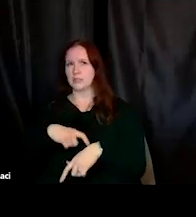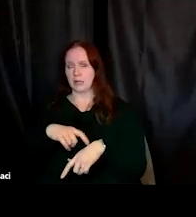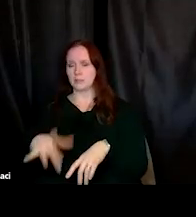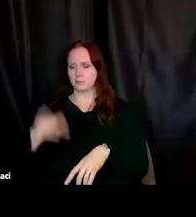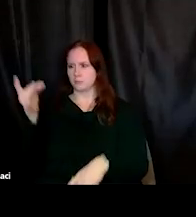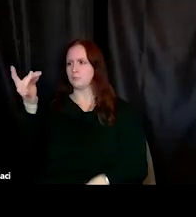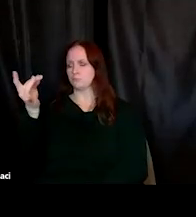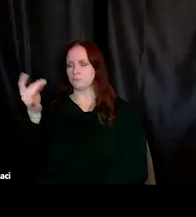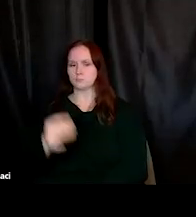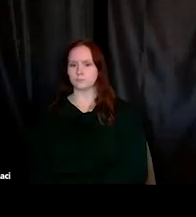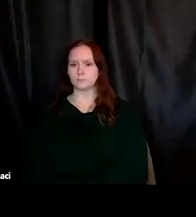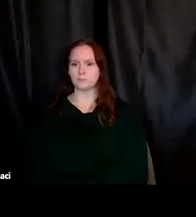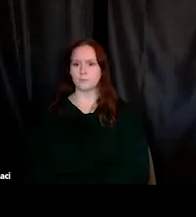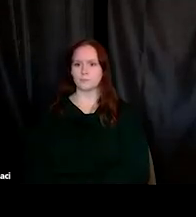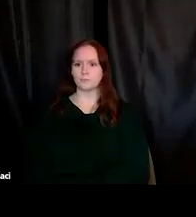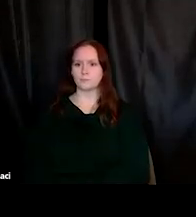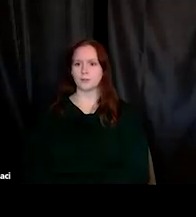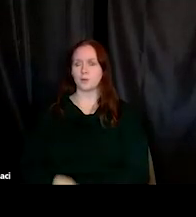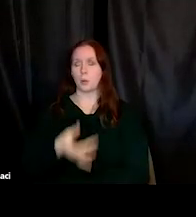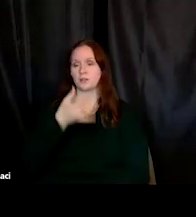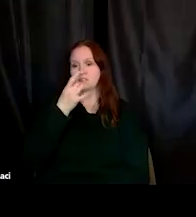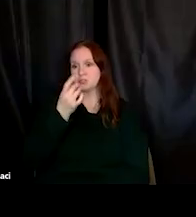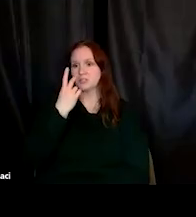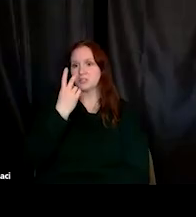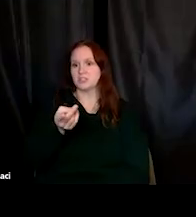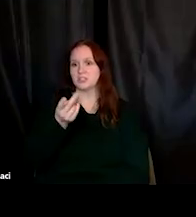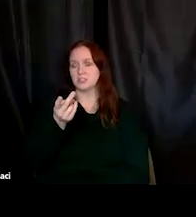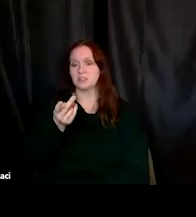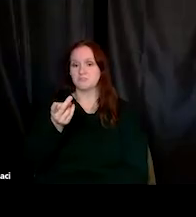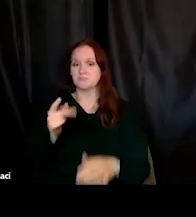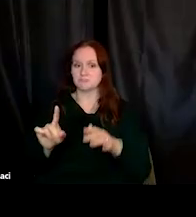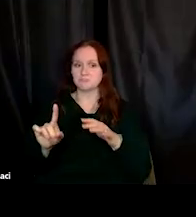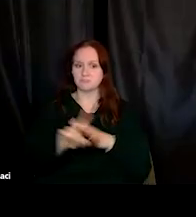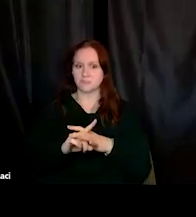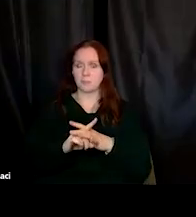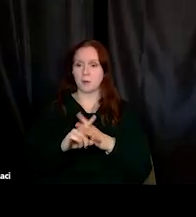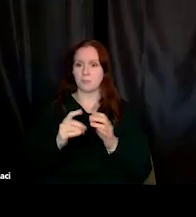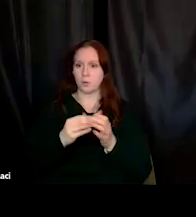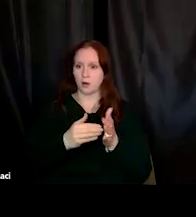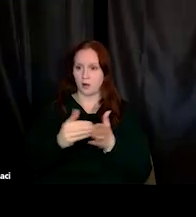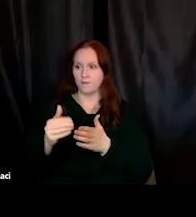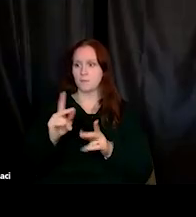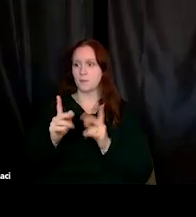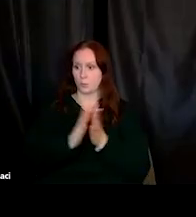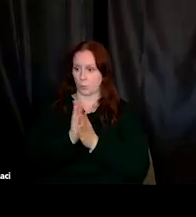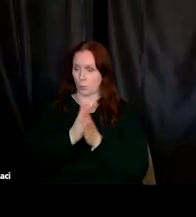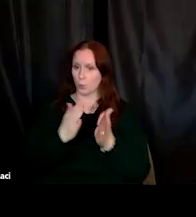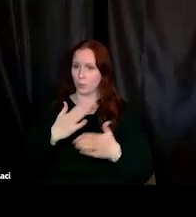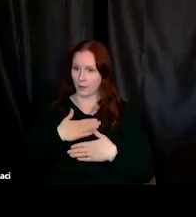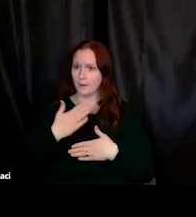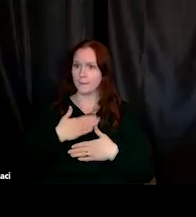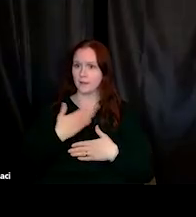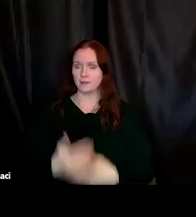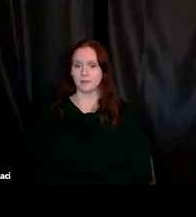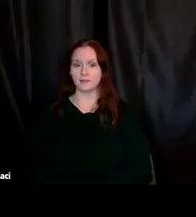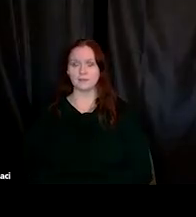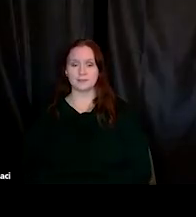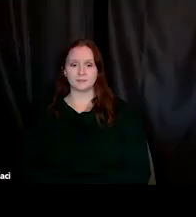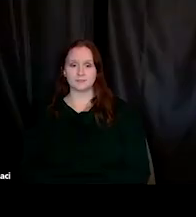a lo que todos ustedes han estado diciendo repetidamente a lo largo de este entrenamiento, establecer esa relación con tu oficina local sería